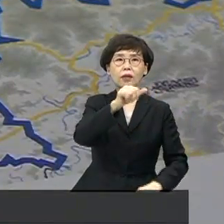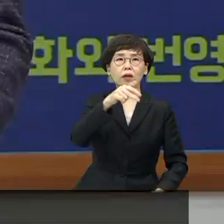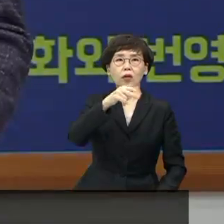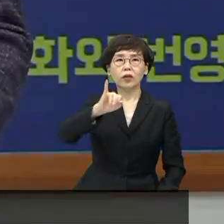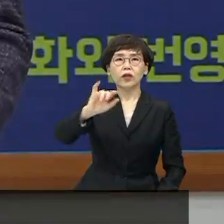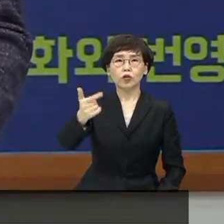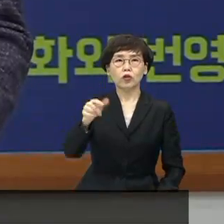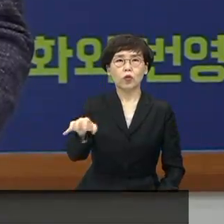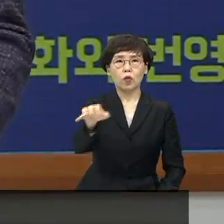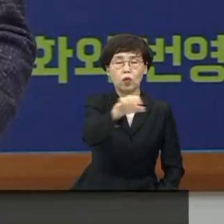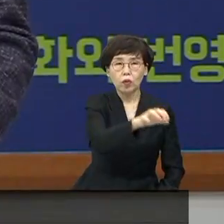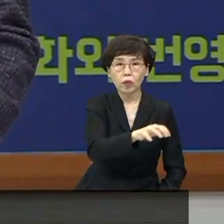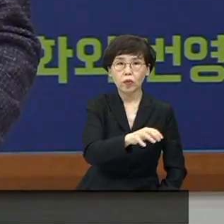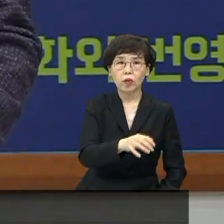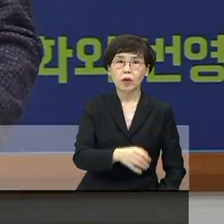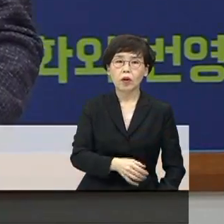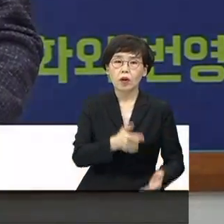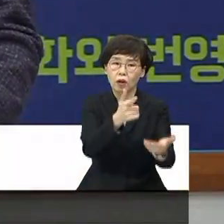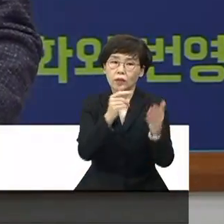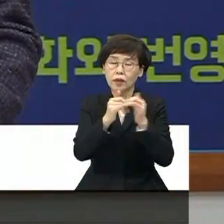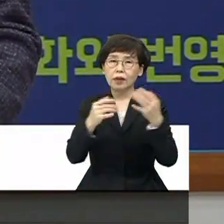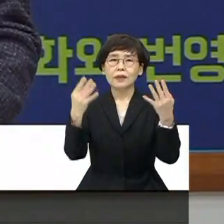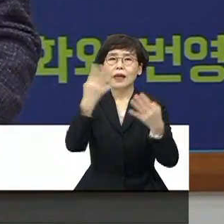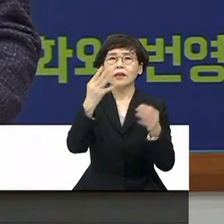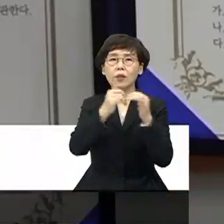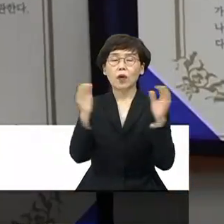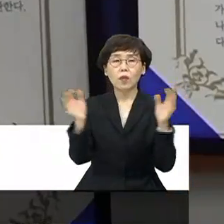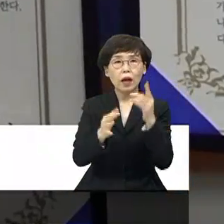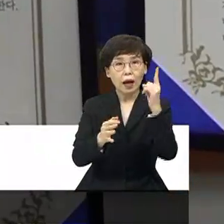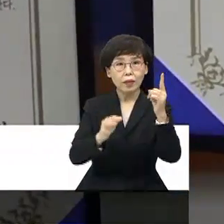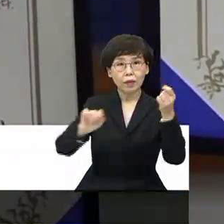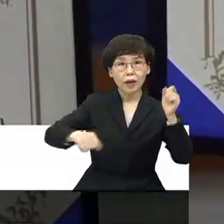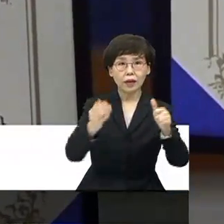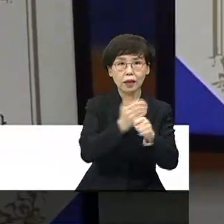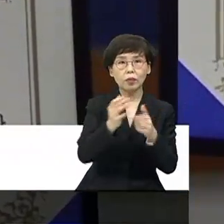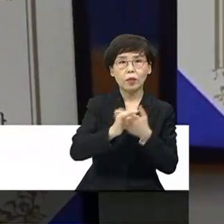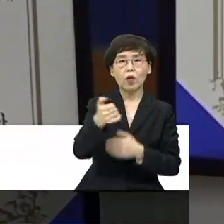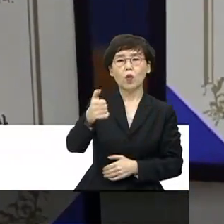엽사 4천 명을 끌어모아 마리당 50만 원을 걸고 남하하는 길목에서 멧돼지 씨를